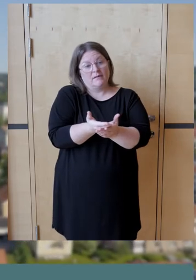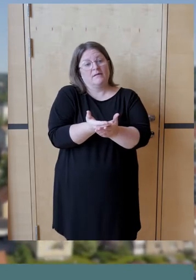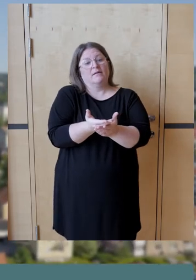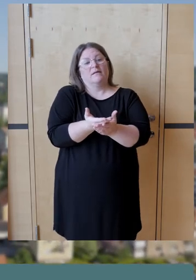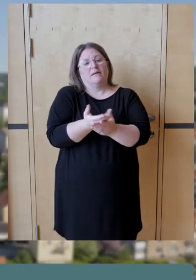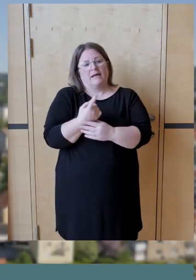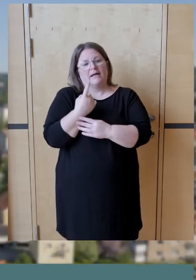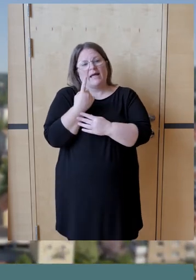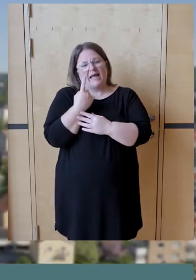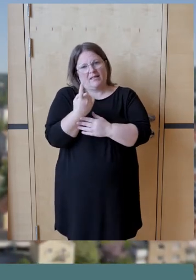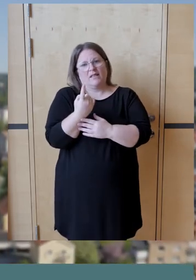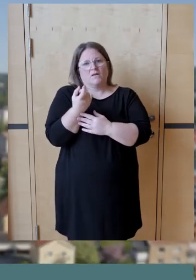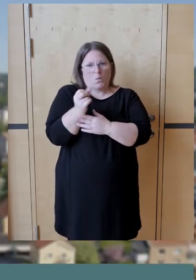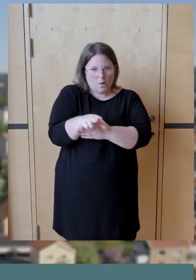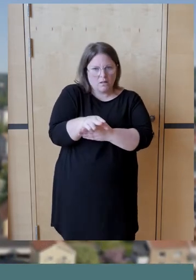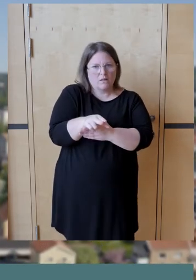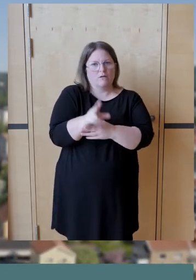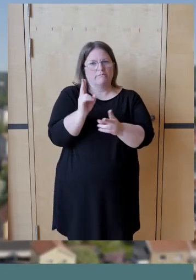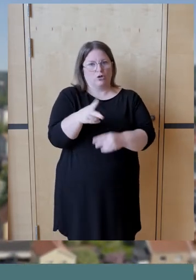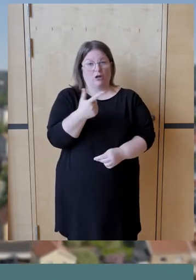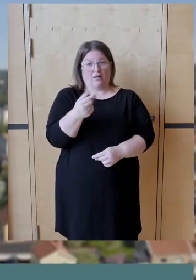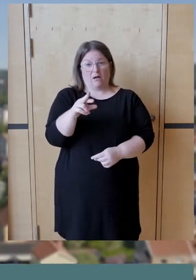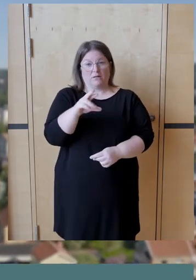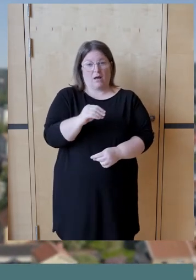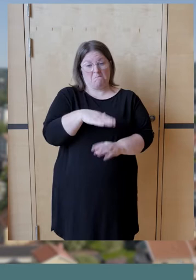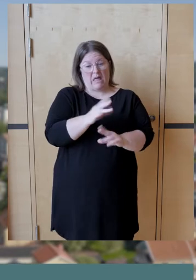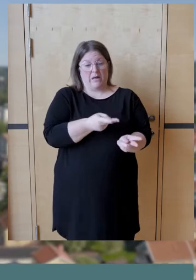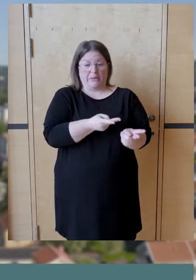Åka tidigare beslut som är tagna Skellefteå buss